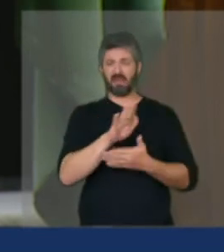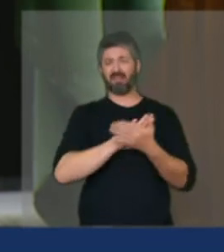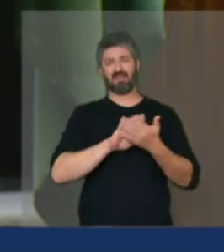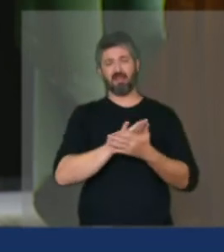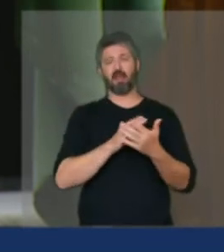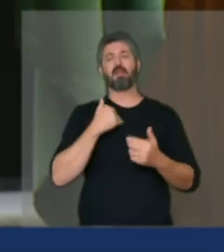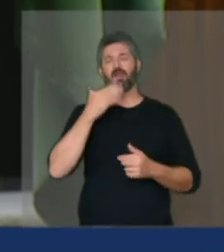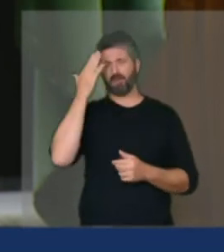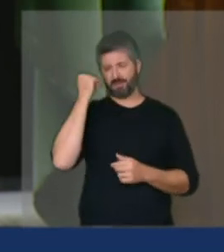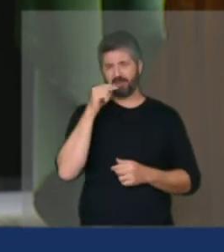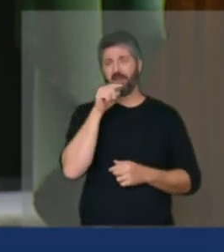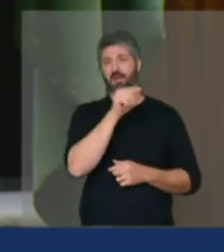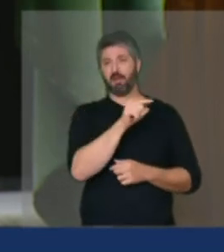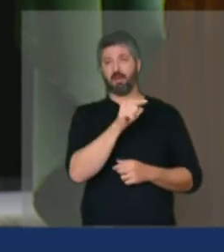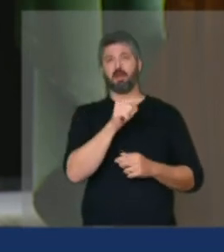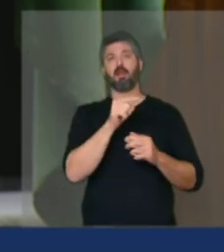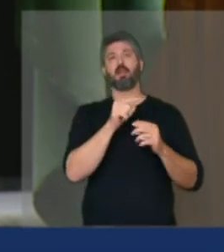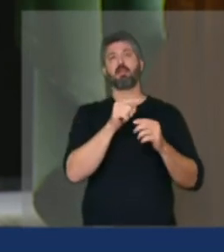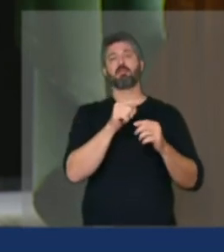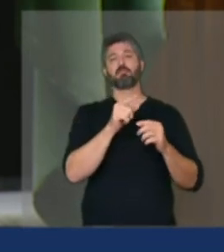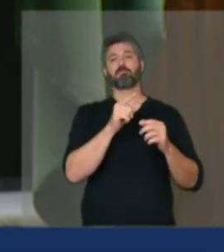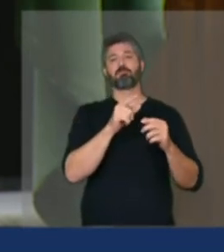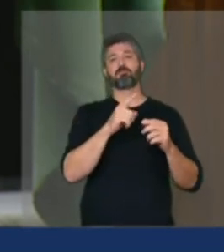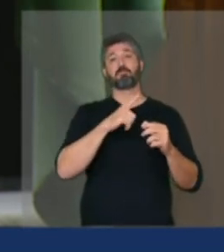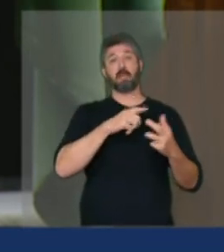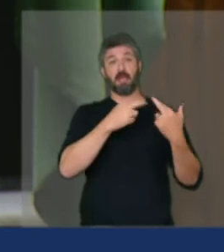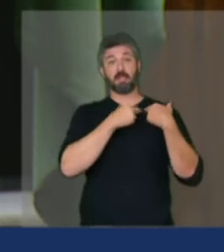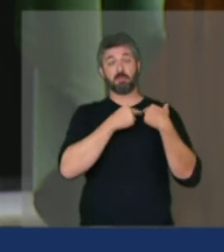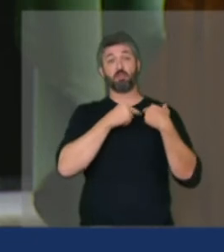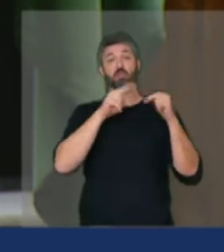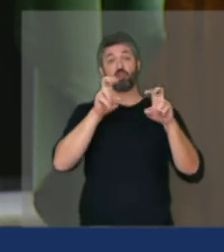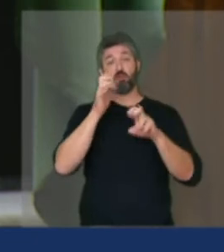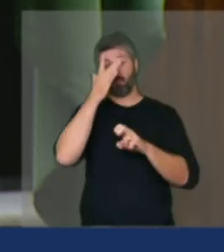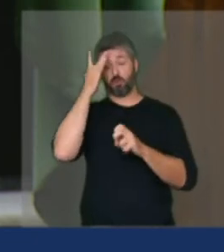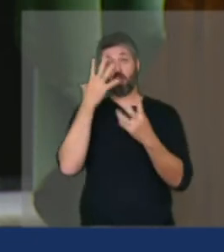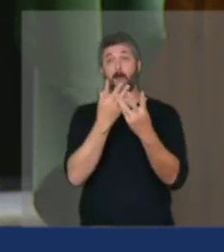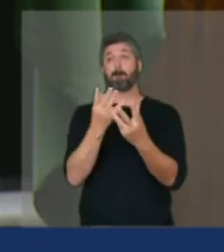RESPEITA A CIÊNCIA, SEI QUE MUITOS MORTOS ESTÃO NA CONTA DO PRESIDENTE DA REPÚBLICA